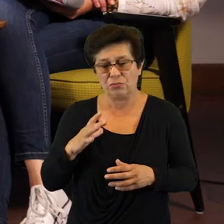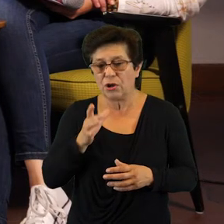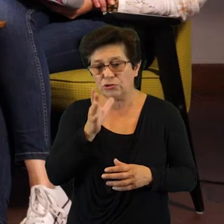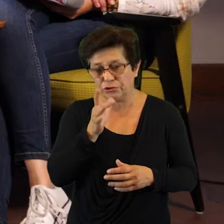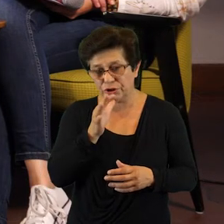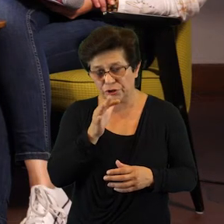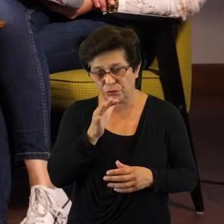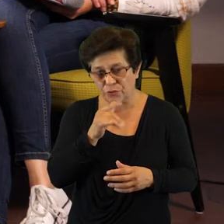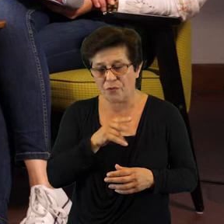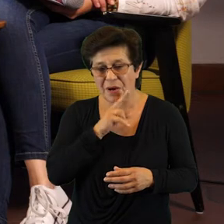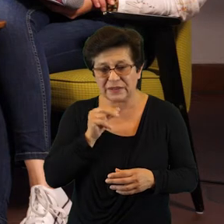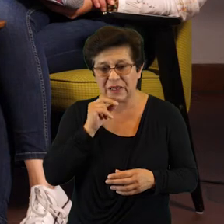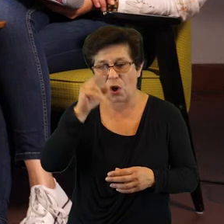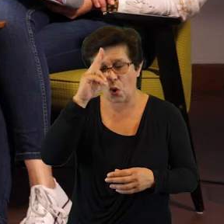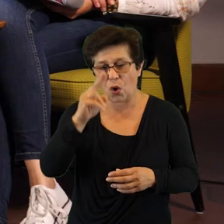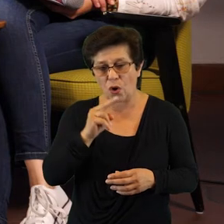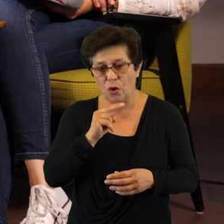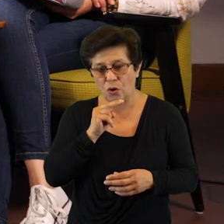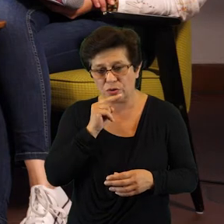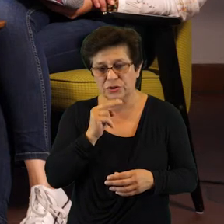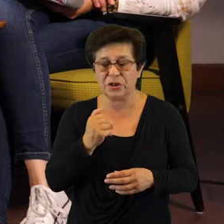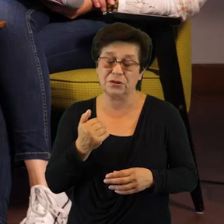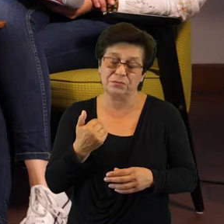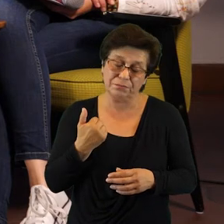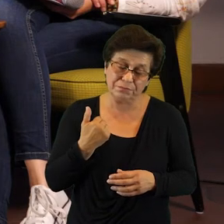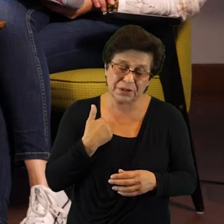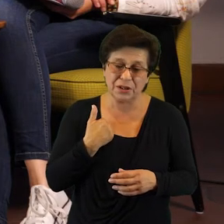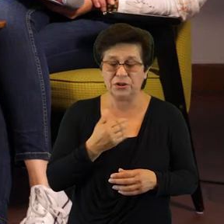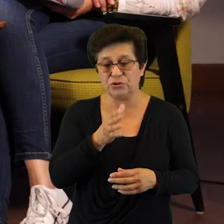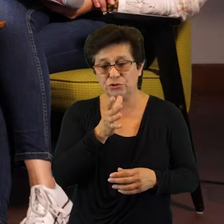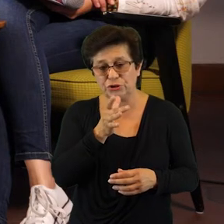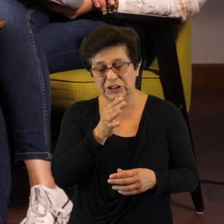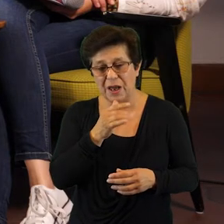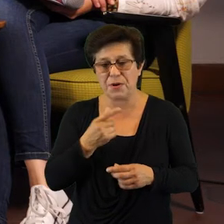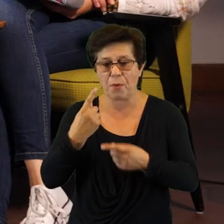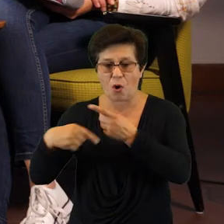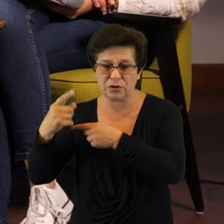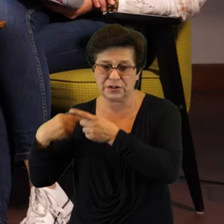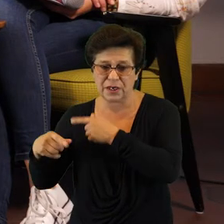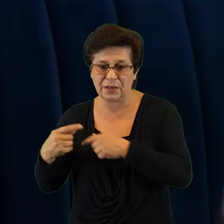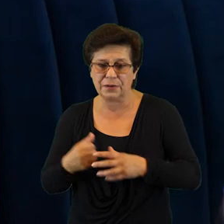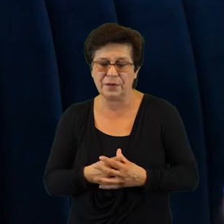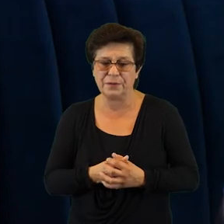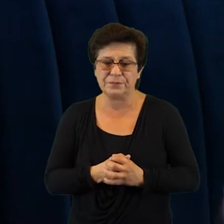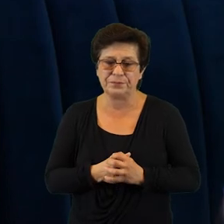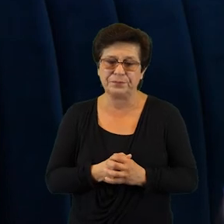I matka i ojciec mieli żydowskie pochodzenie, przy czym była to rodzina zasymilowana.